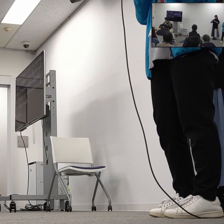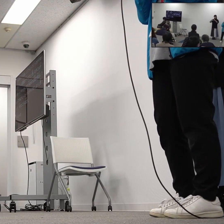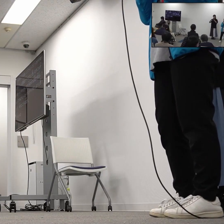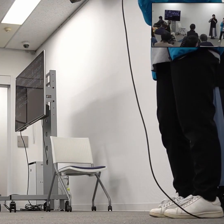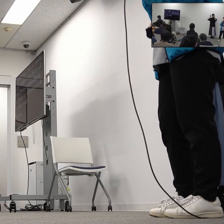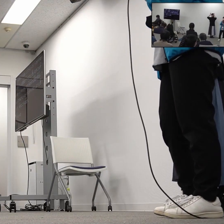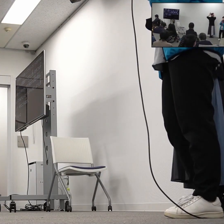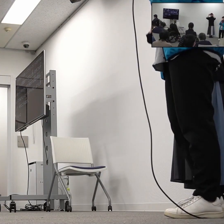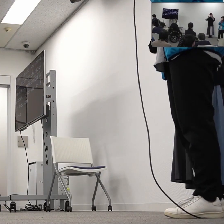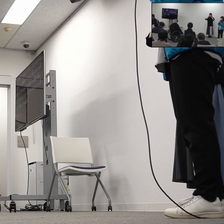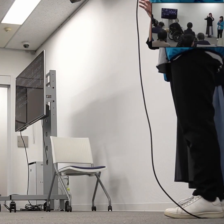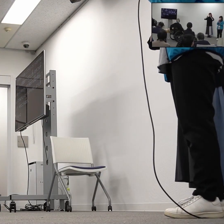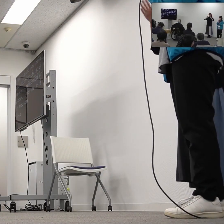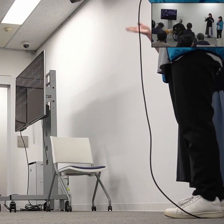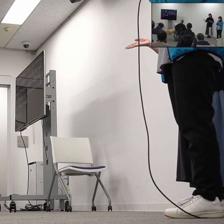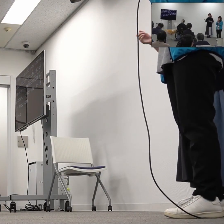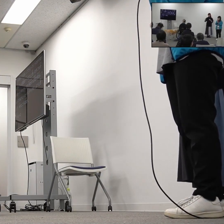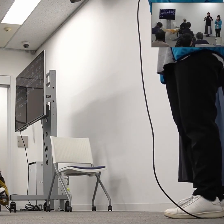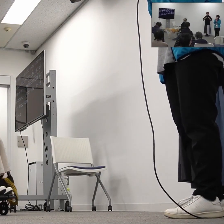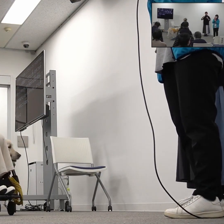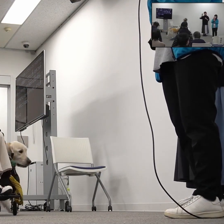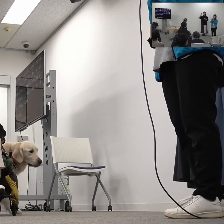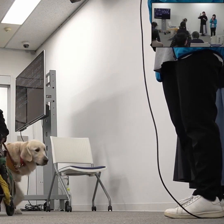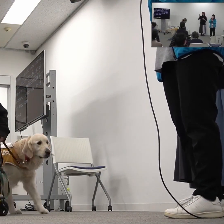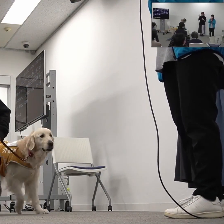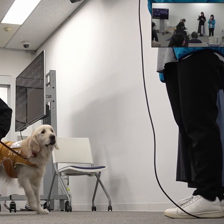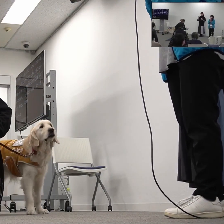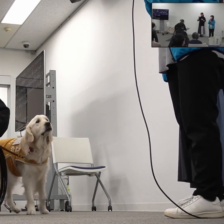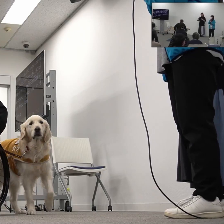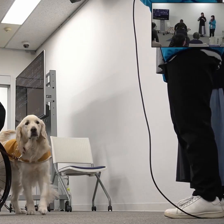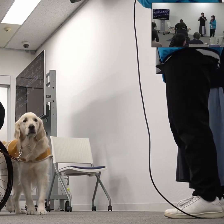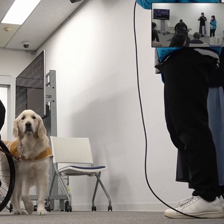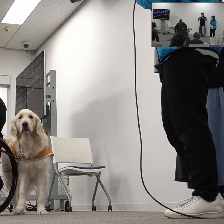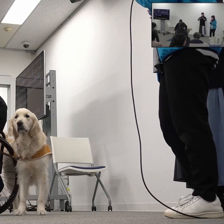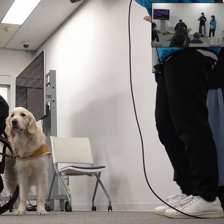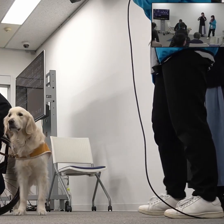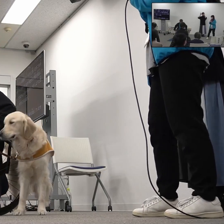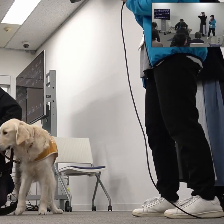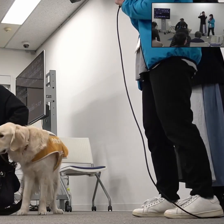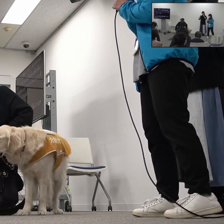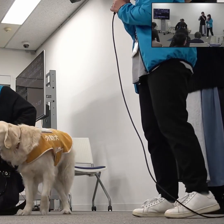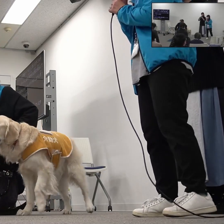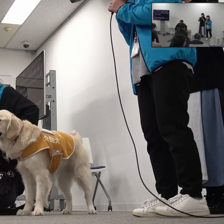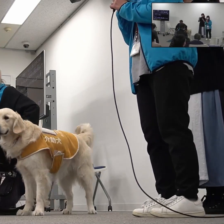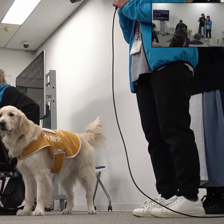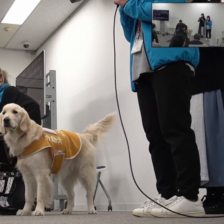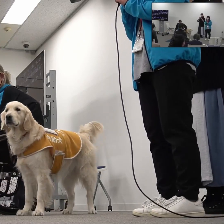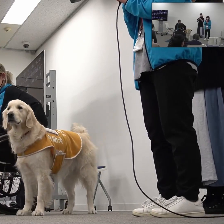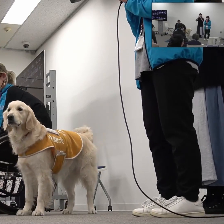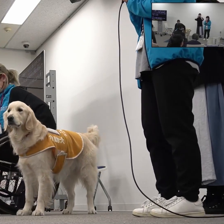介助犬の訓練をした けれども介助犬にはちょっと向かなかったので 私達と一緒に広報 を担当しています